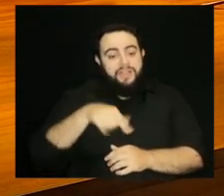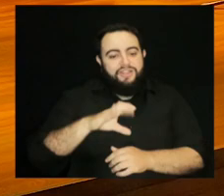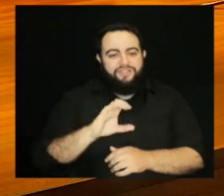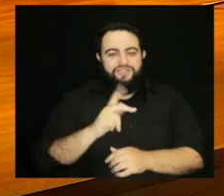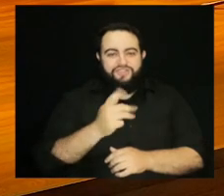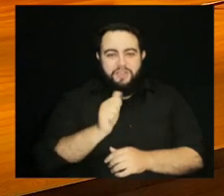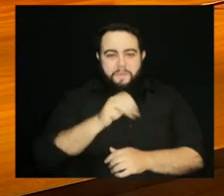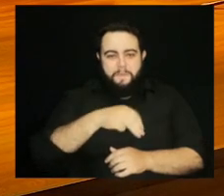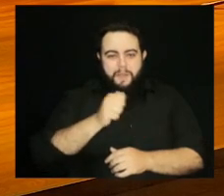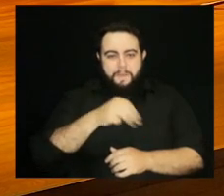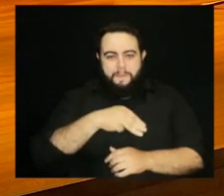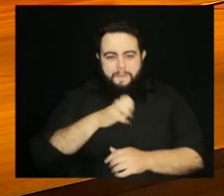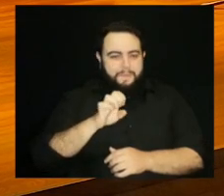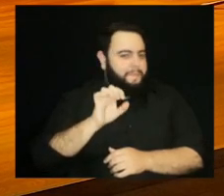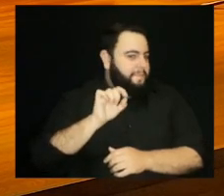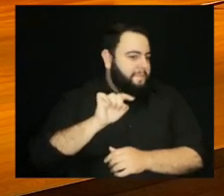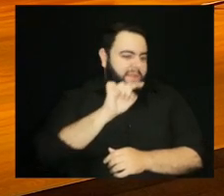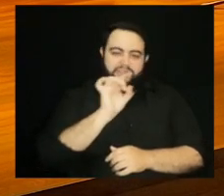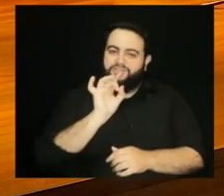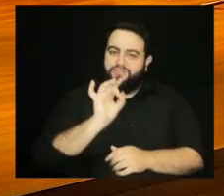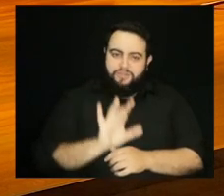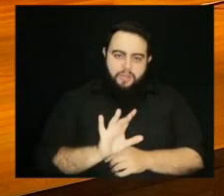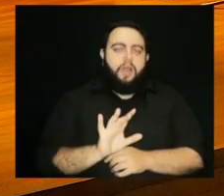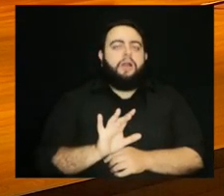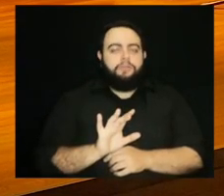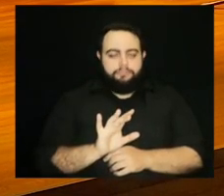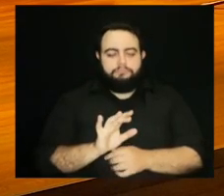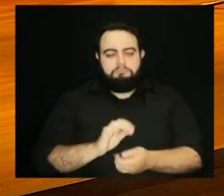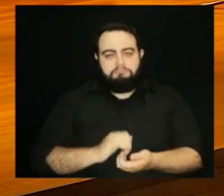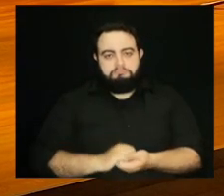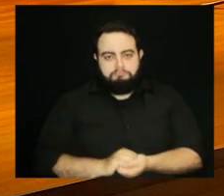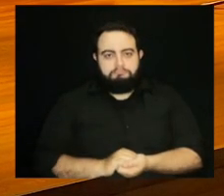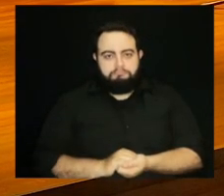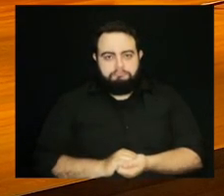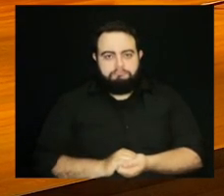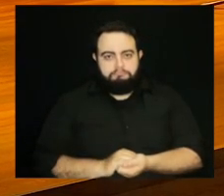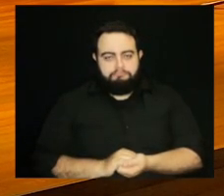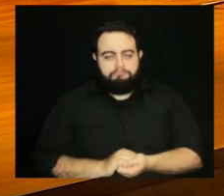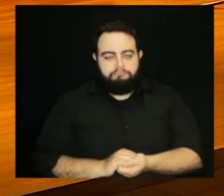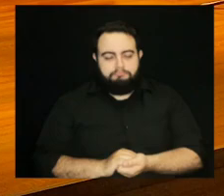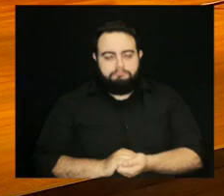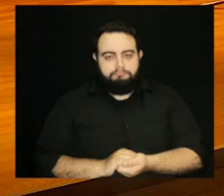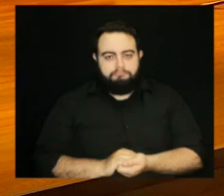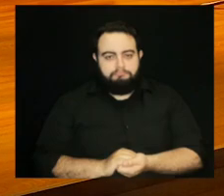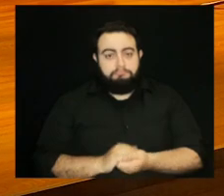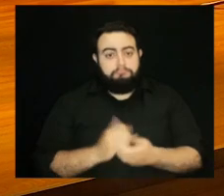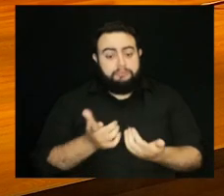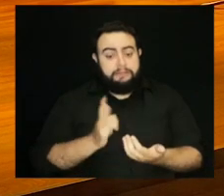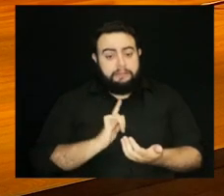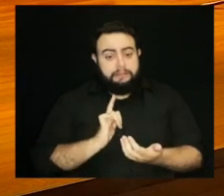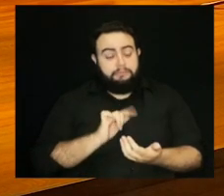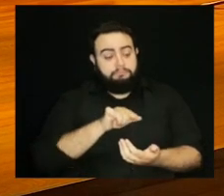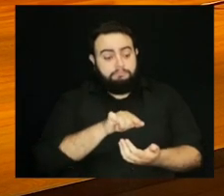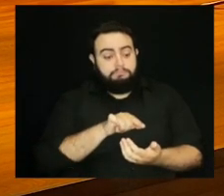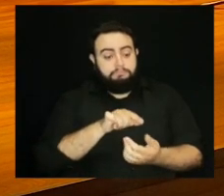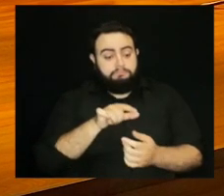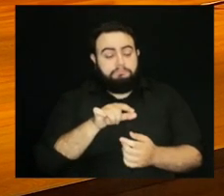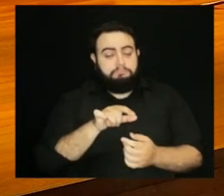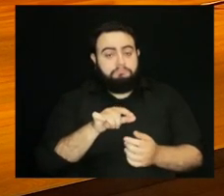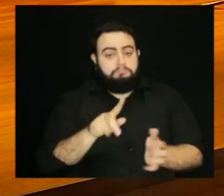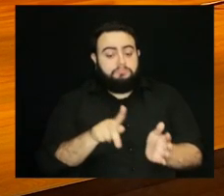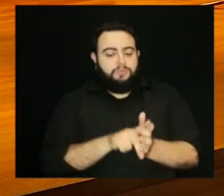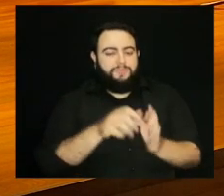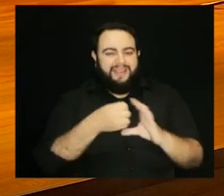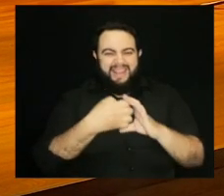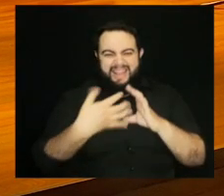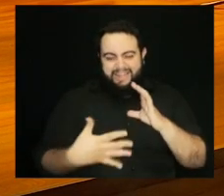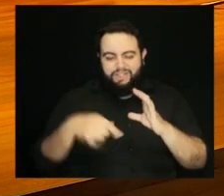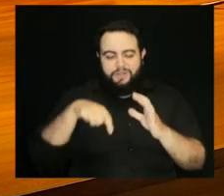que é tango, sabem o que é samba. Então tem essa peculiaridade brasileira e aqui em